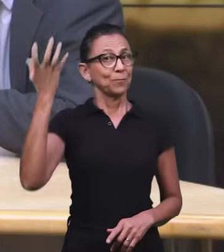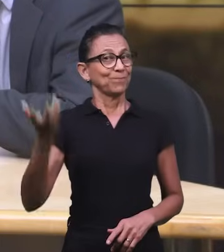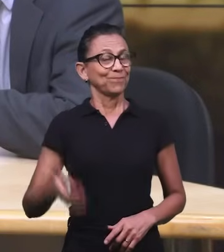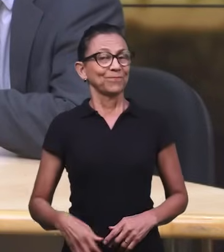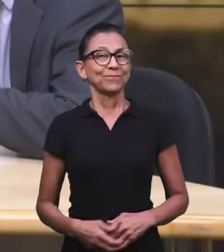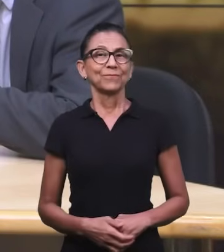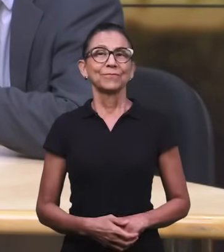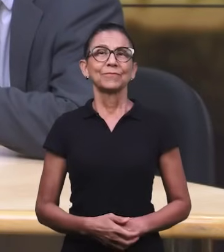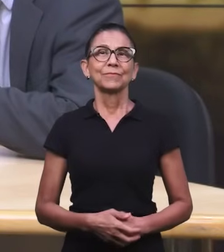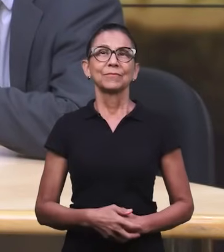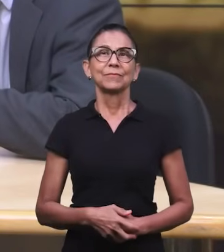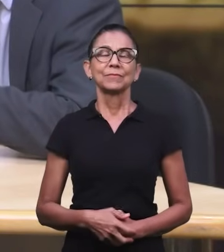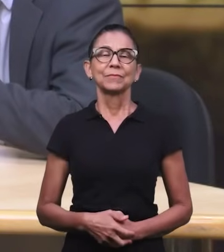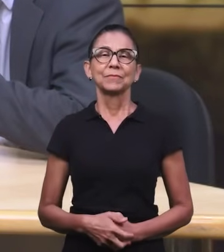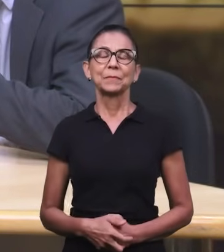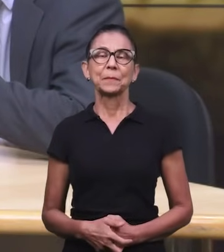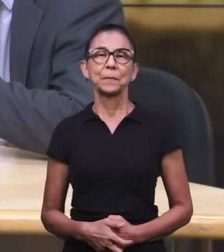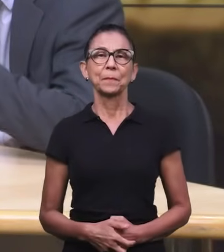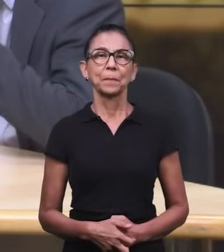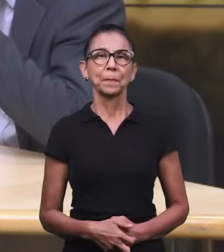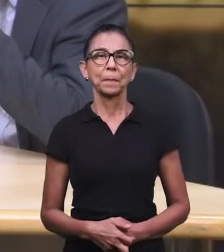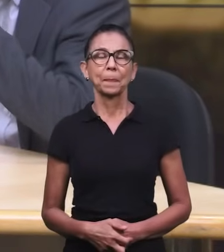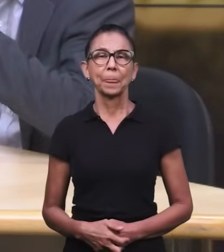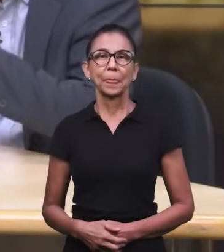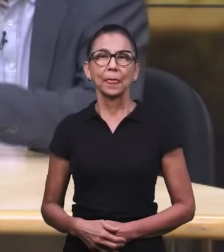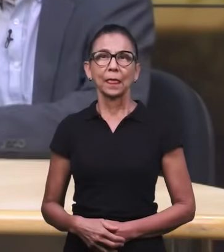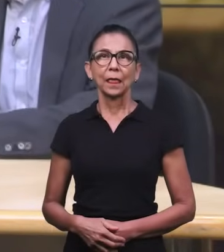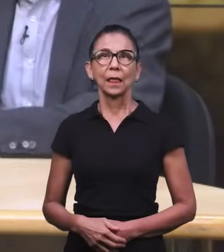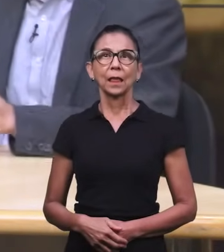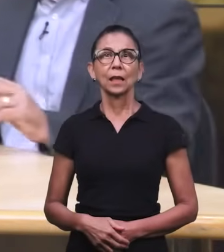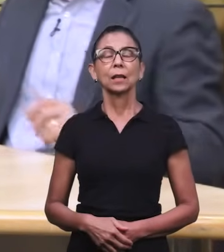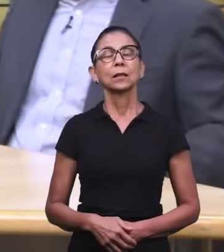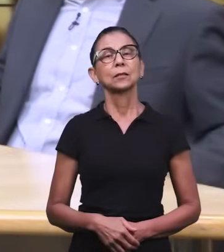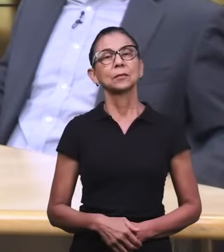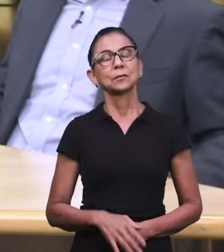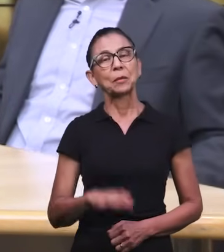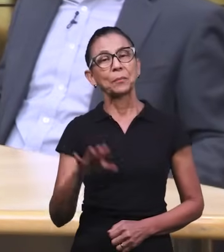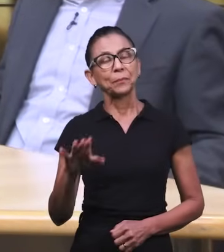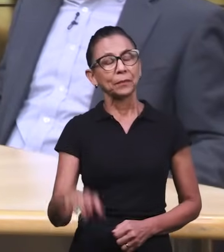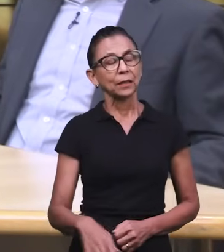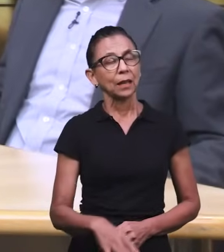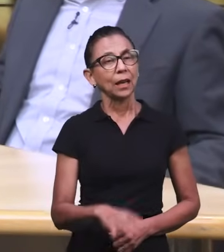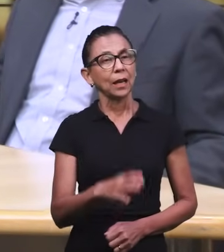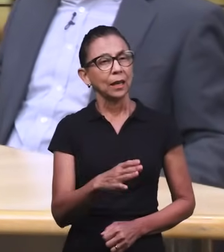Samuel ver antes que a lâmpada se apagasse quer dizer o negócio era tão grave que havia risco